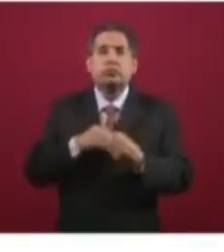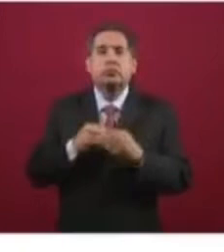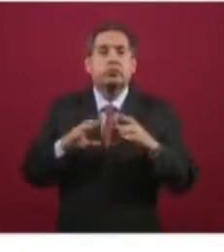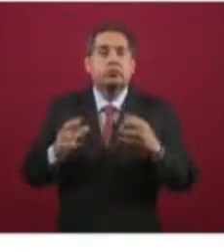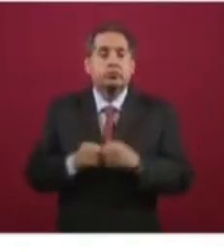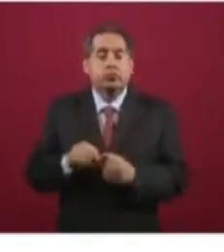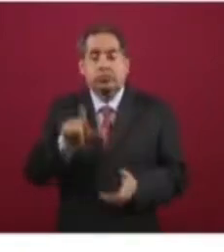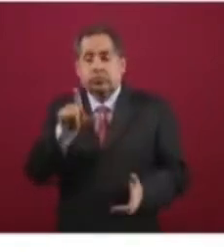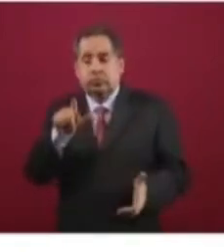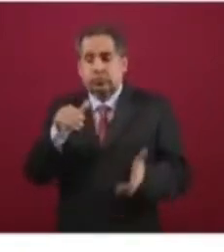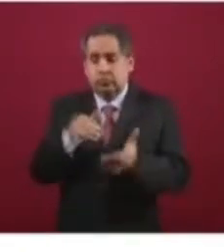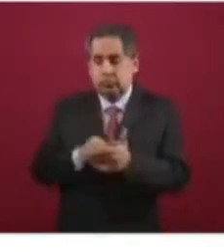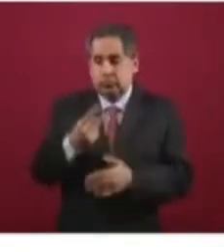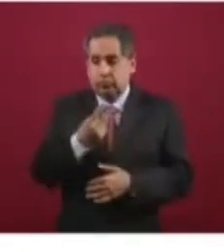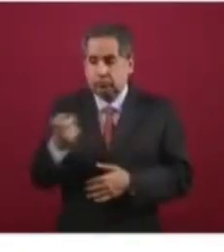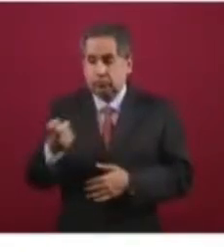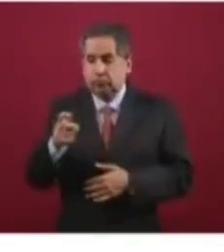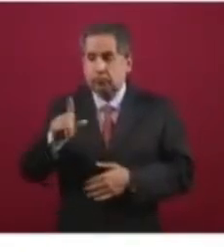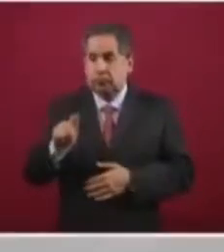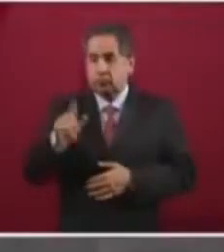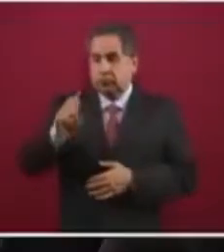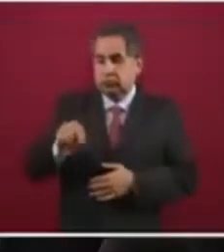siete mil 279 elementos.